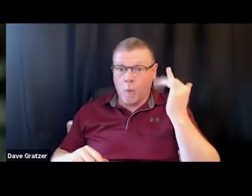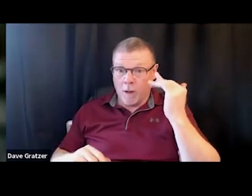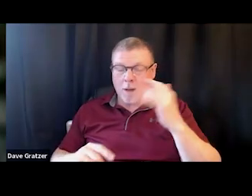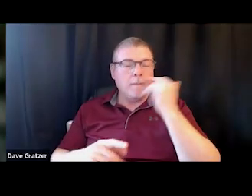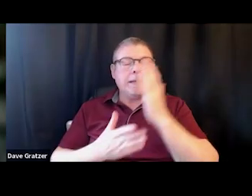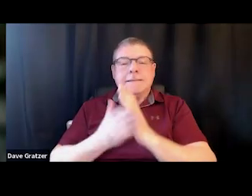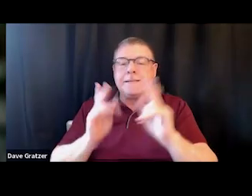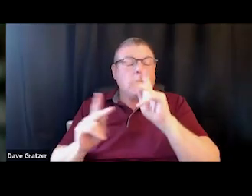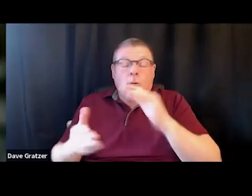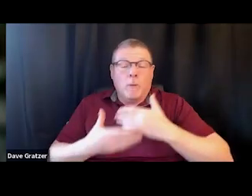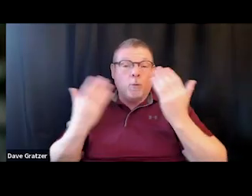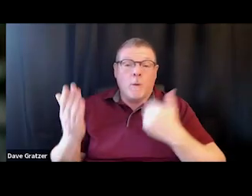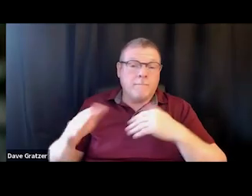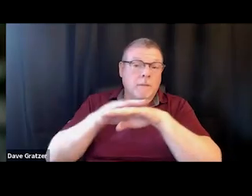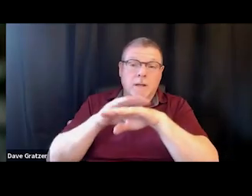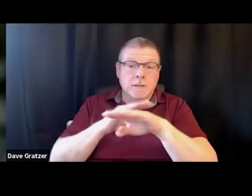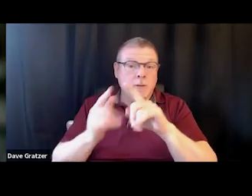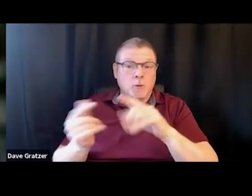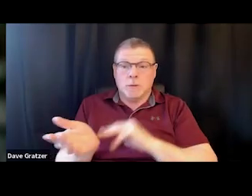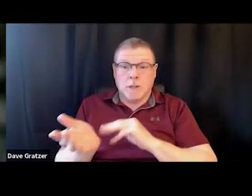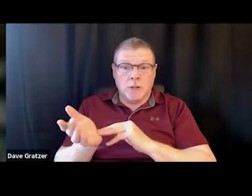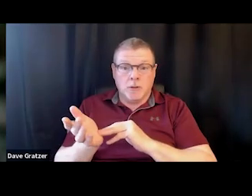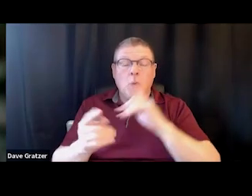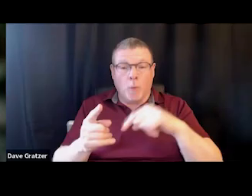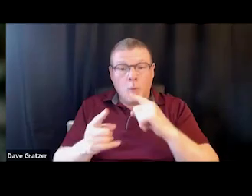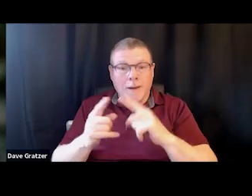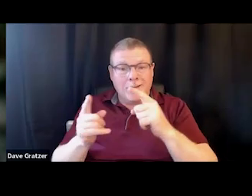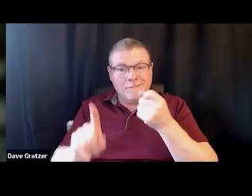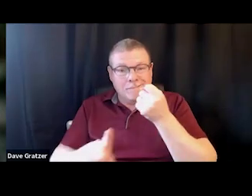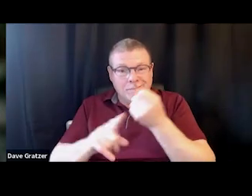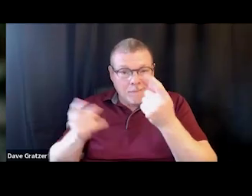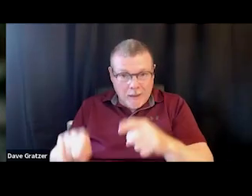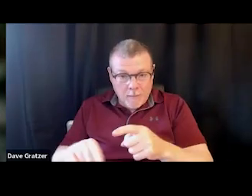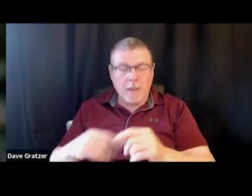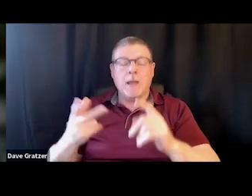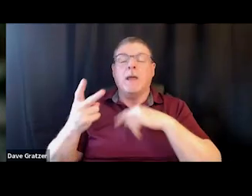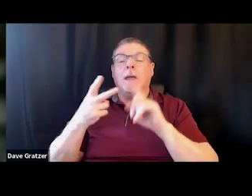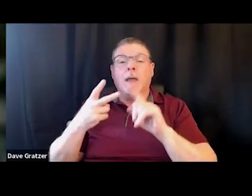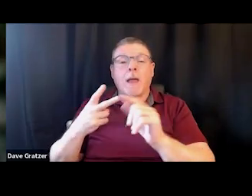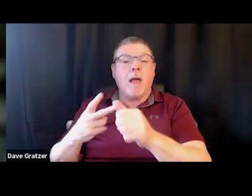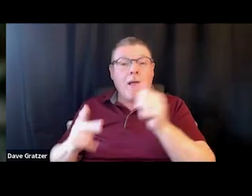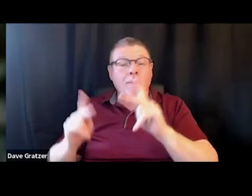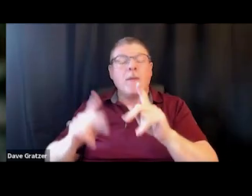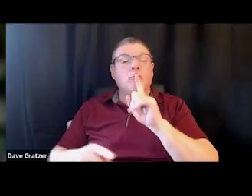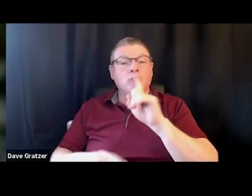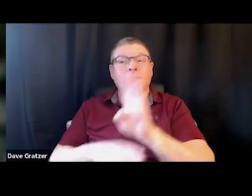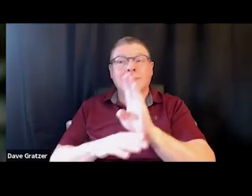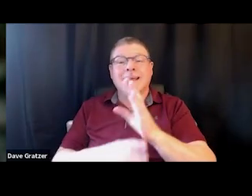que simplemente no tienen acceso al cuidado que necesitan cuando ocurre la lesión. Y en algunos casos, las personas no reconocen que han sufrido una lesión cerebral,